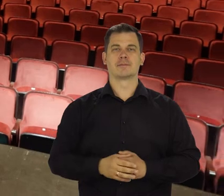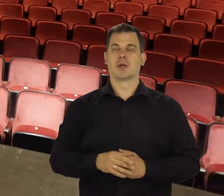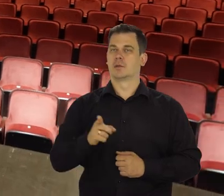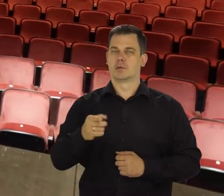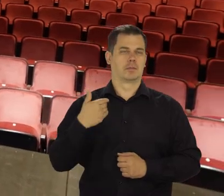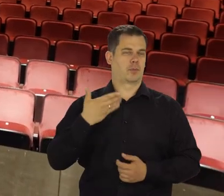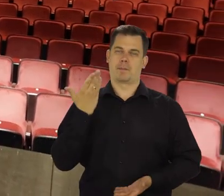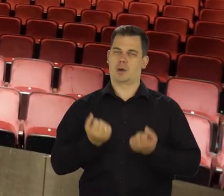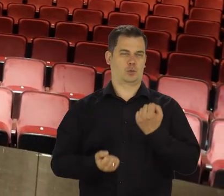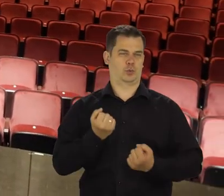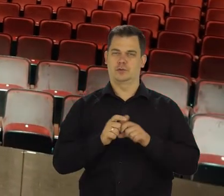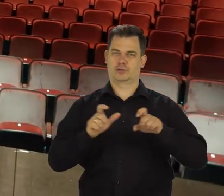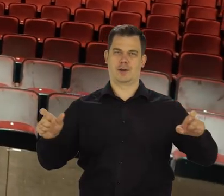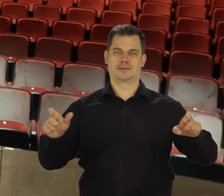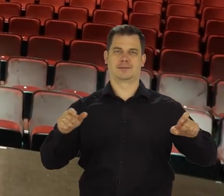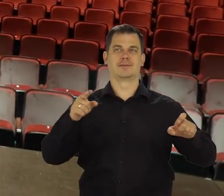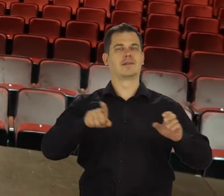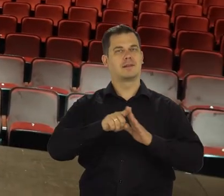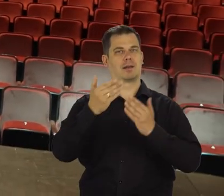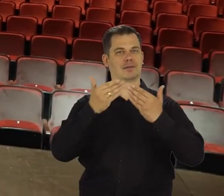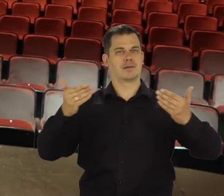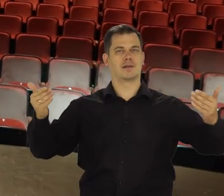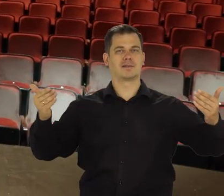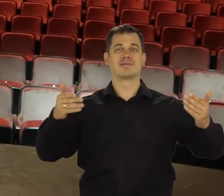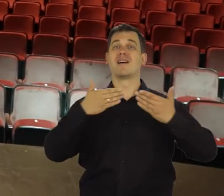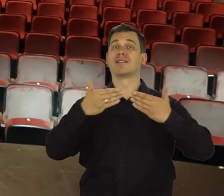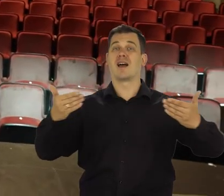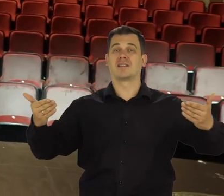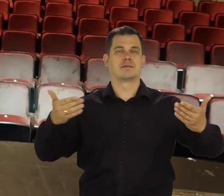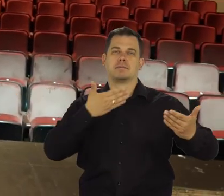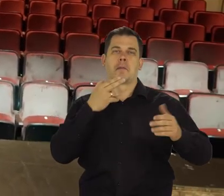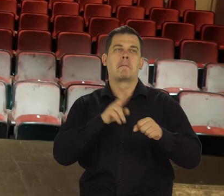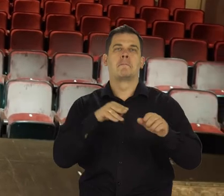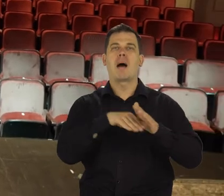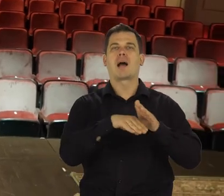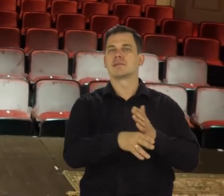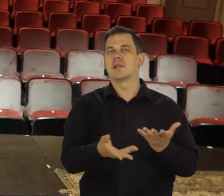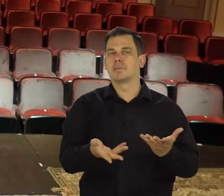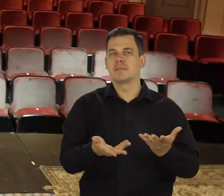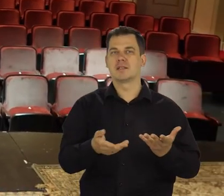To były bardzo trudne lata funkcjonowania teatru, ponieważ teatr nie miał wtedy magazynów,